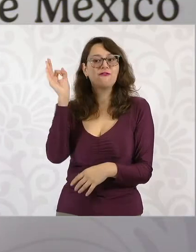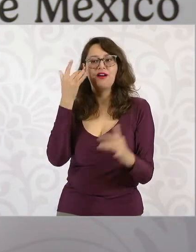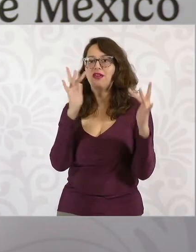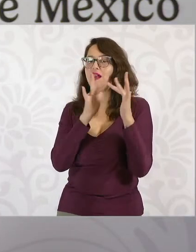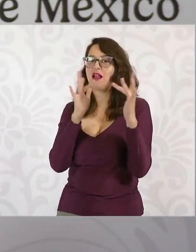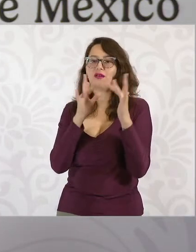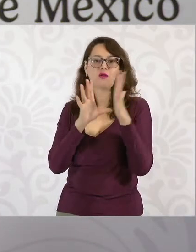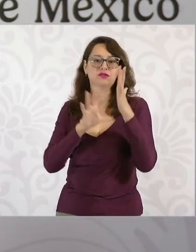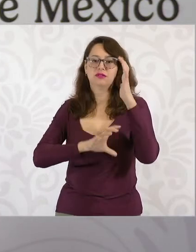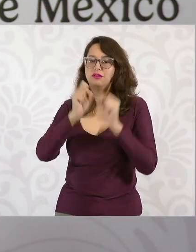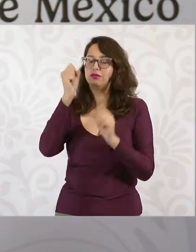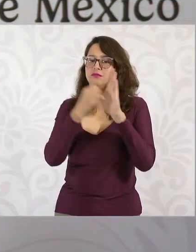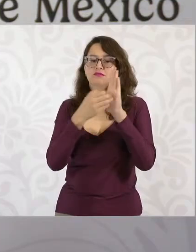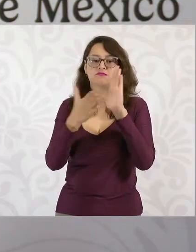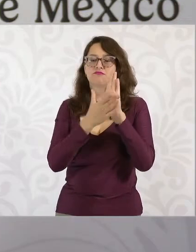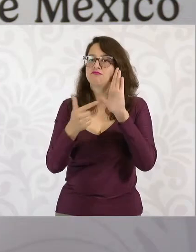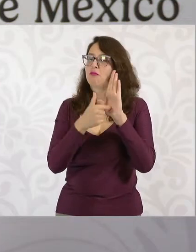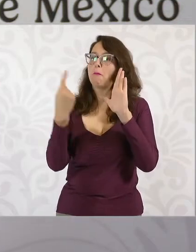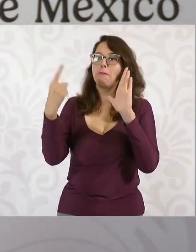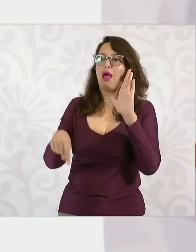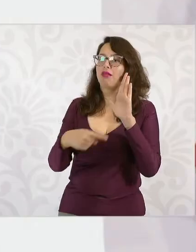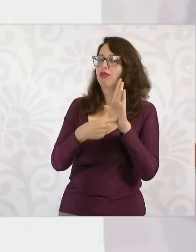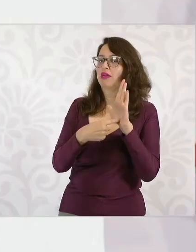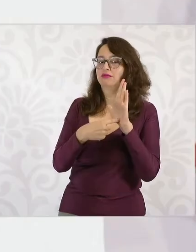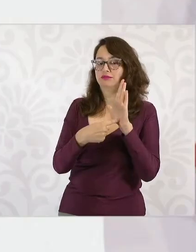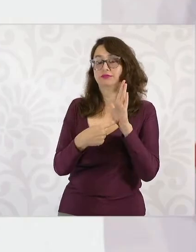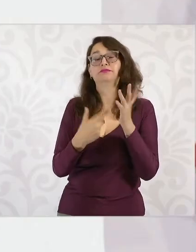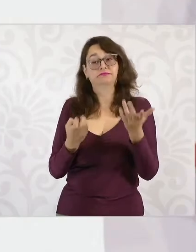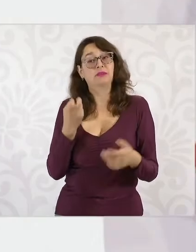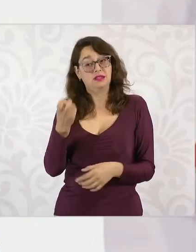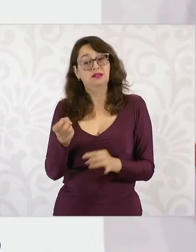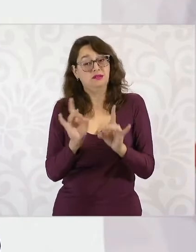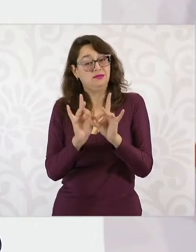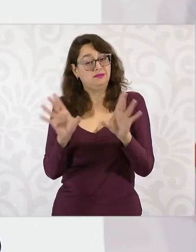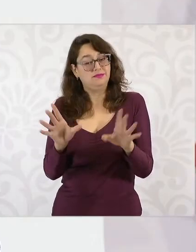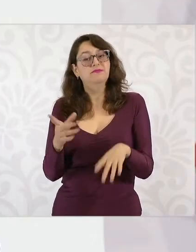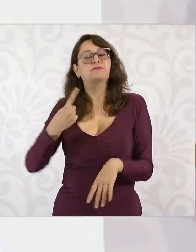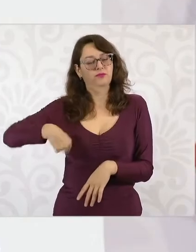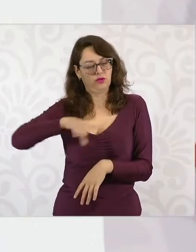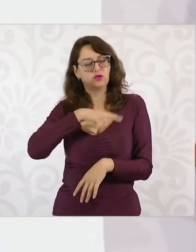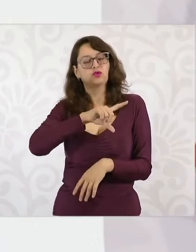la Constitución. Entonces, esta es la situación y por supuesto que vamos a dar más información.